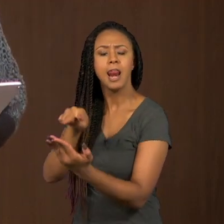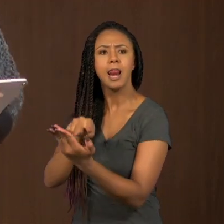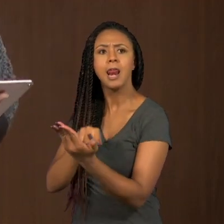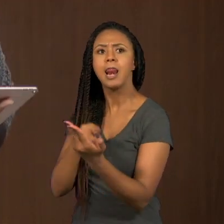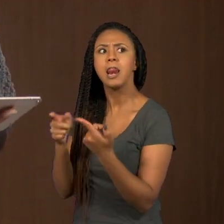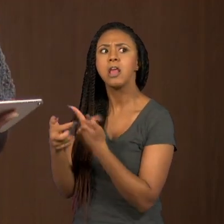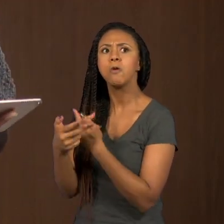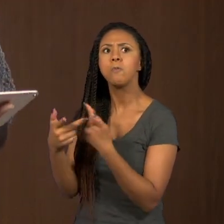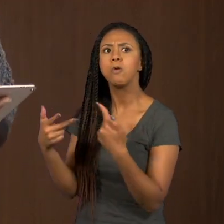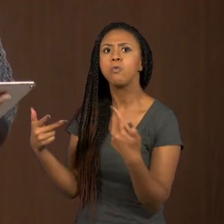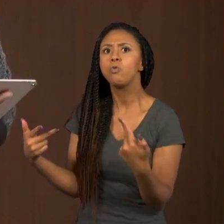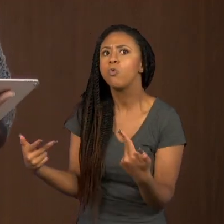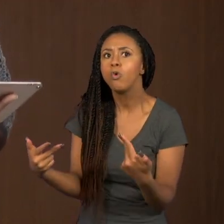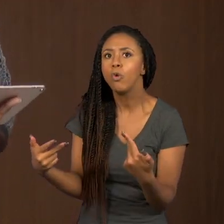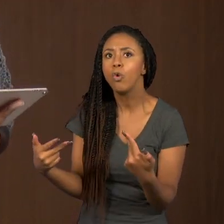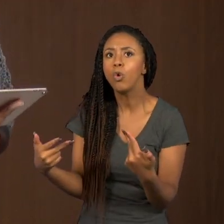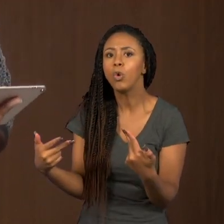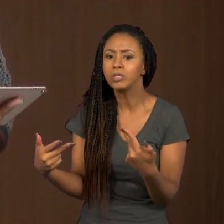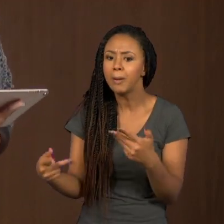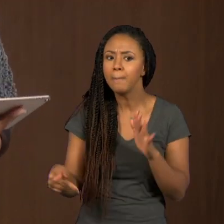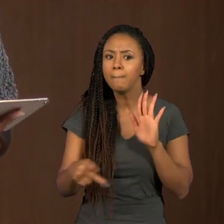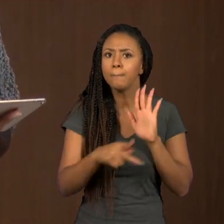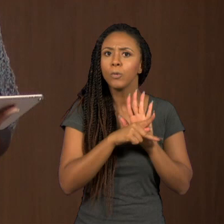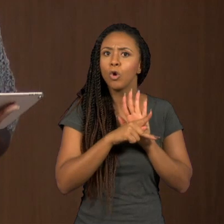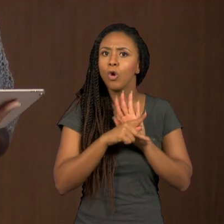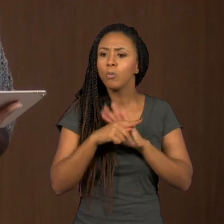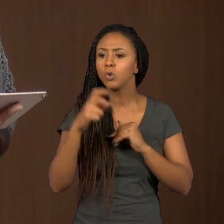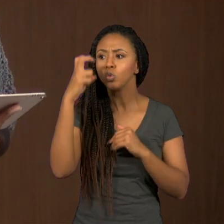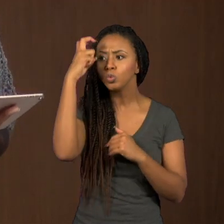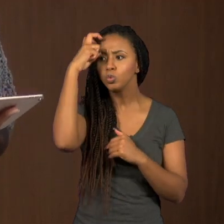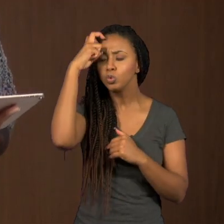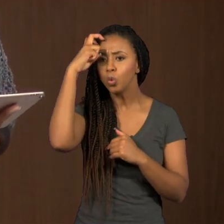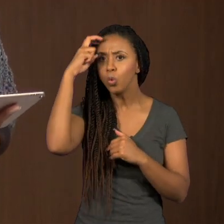PRÓPRIA DA CULTURA POPULAR, O CORDEL, PARA OS